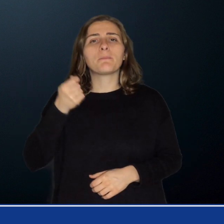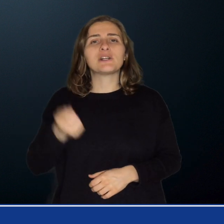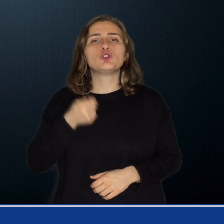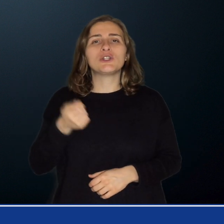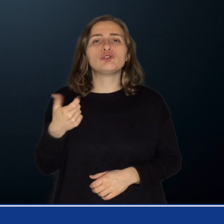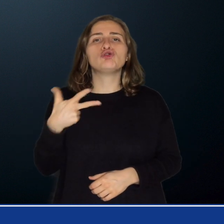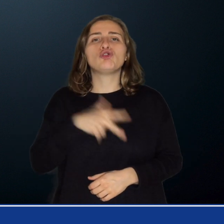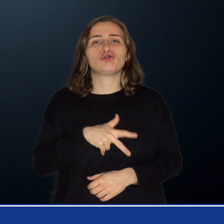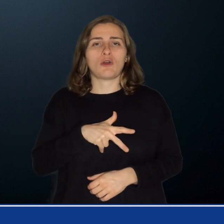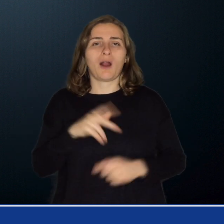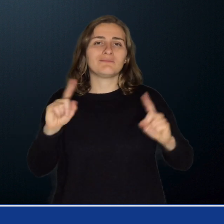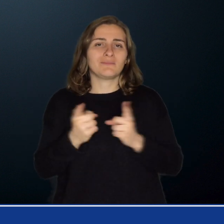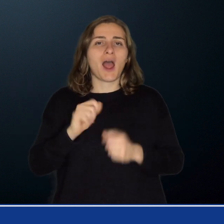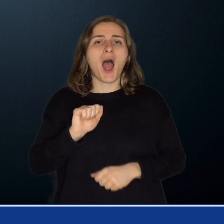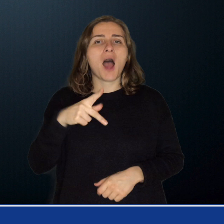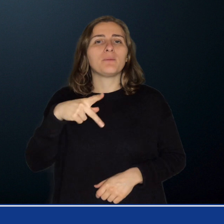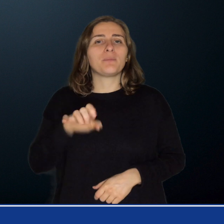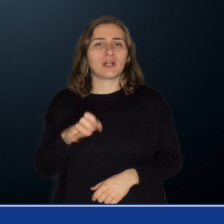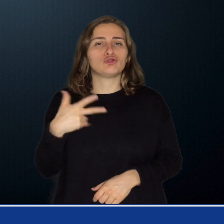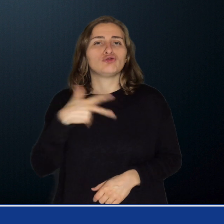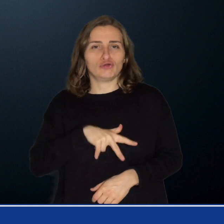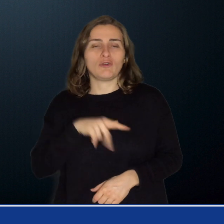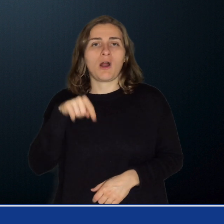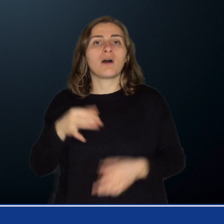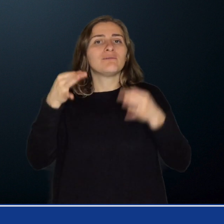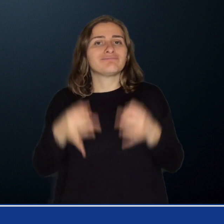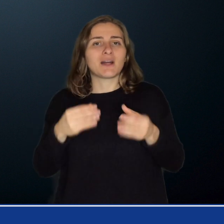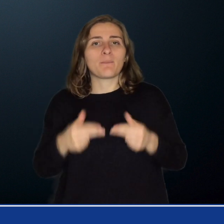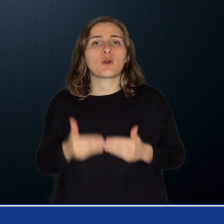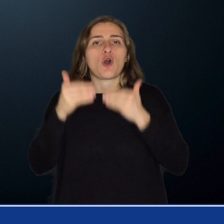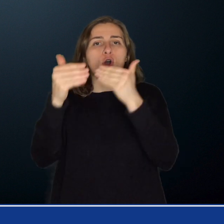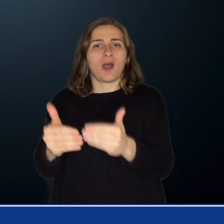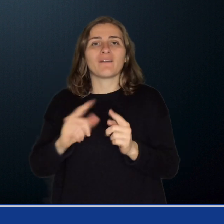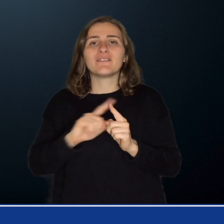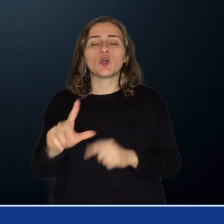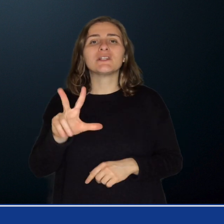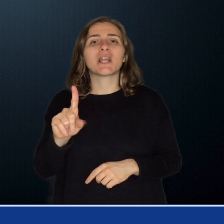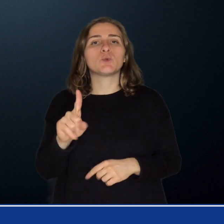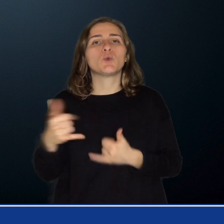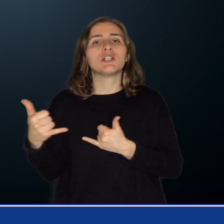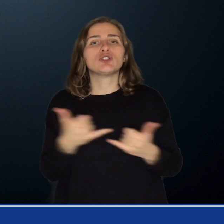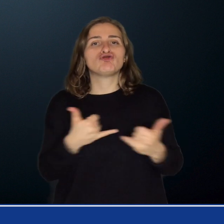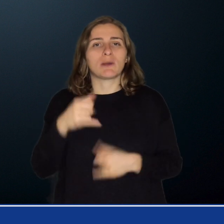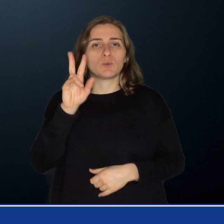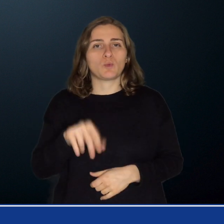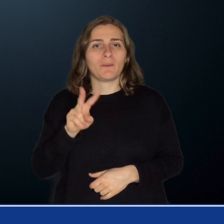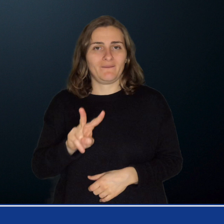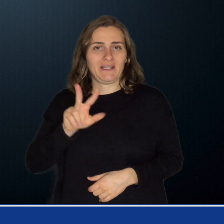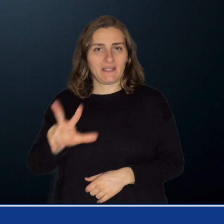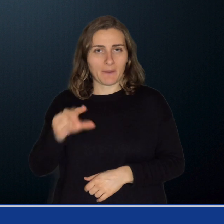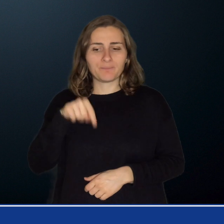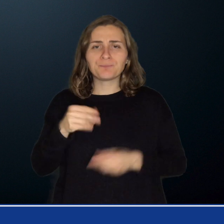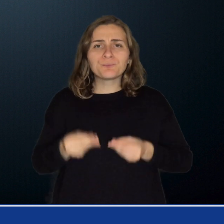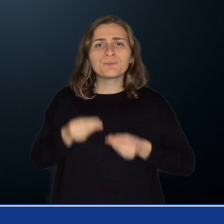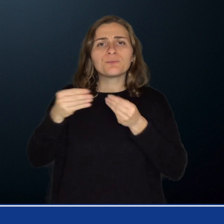PROROGA AL 31.12.2023 DEL COSIDDETTO ANTICIPO PENSIONISTICO SOCIALE (APE SOCIALE)